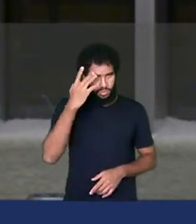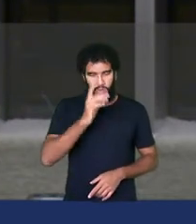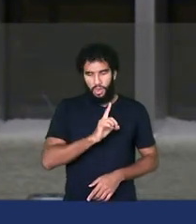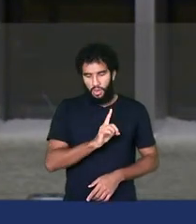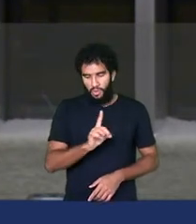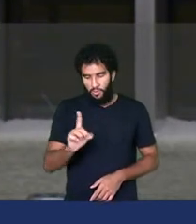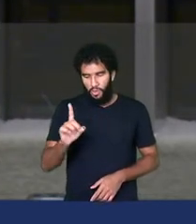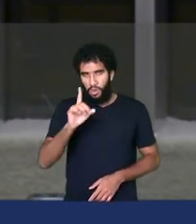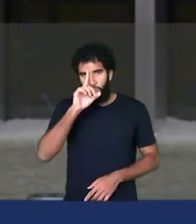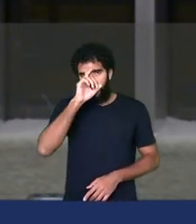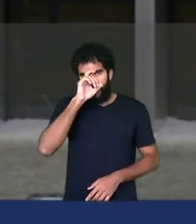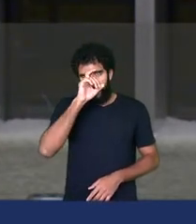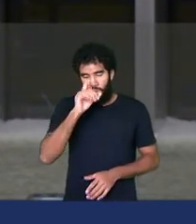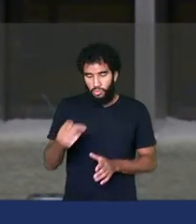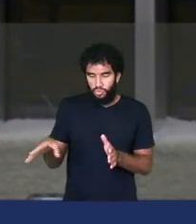HOSPITAL E CHEGA NO HOSPITAL,